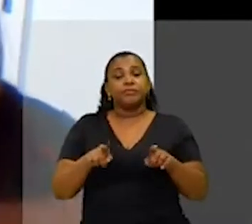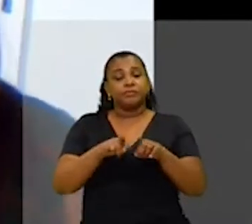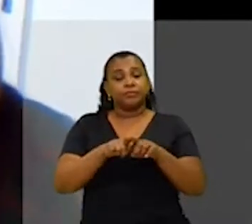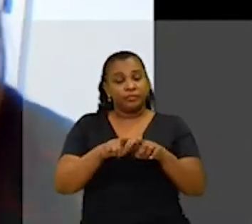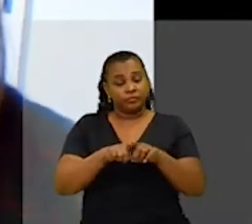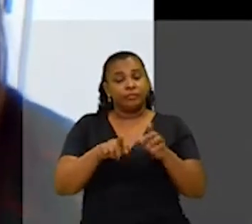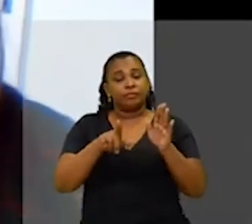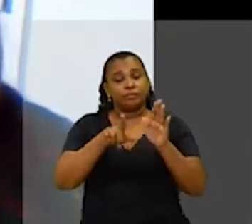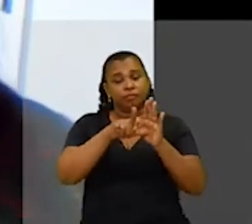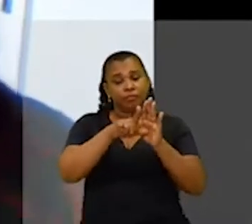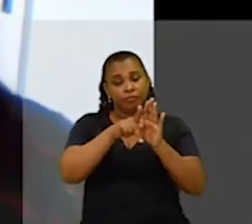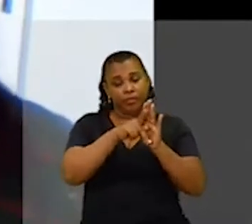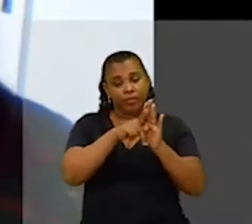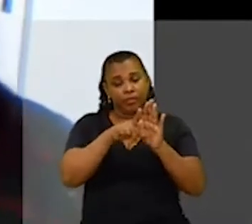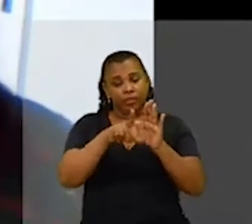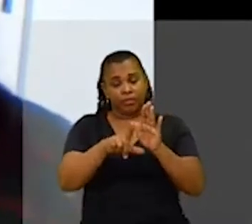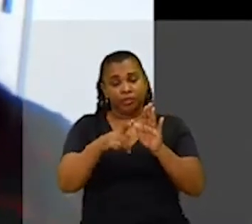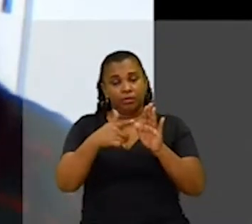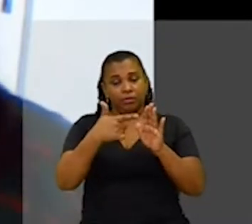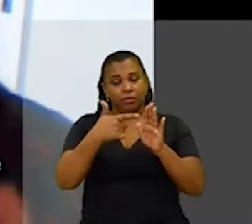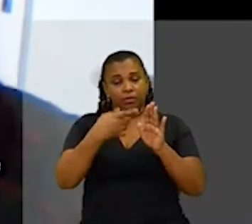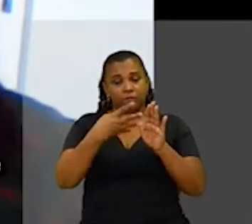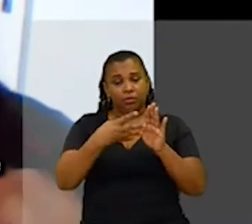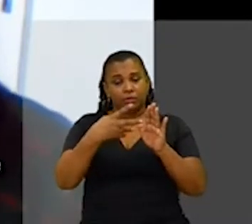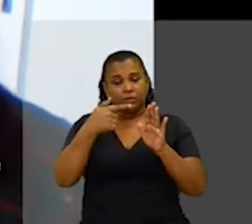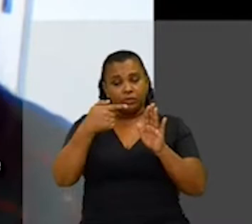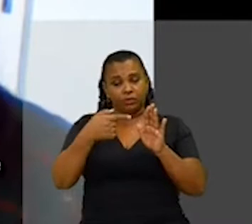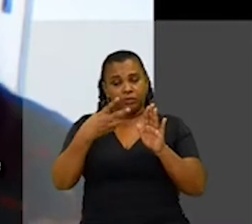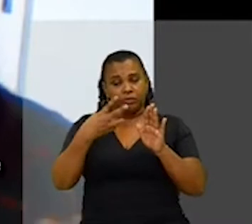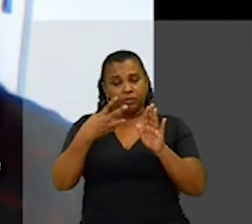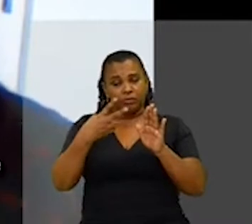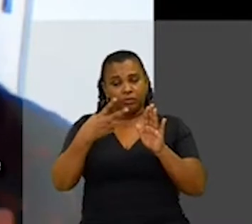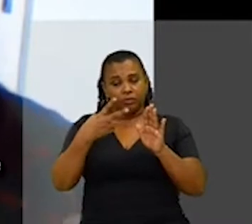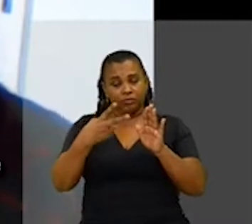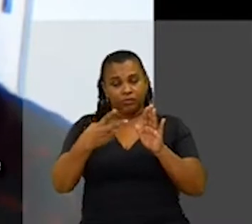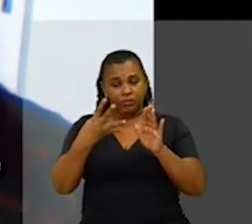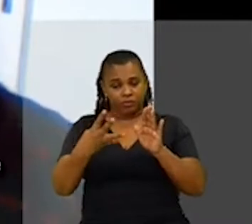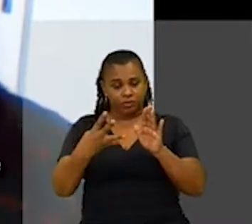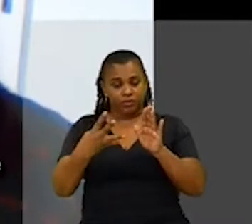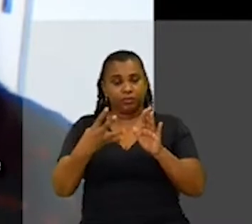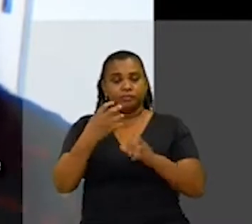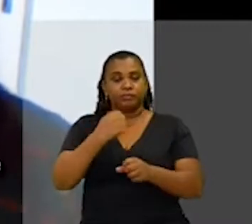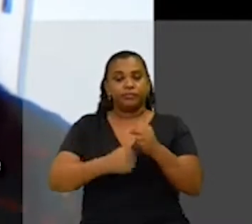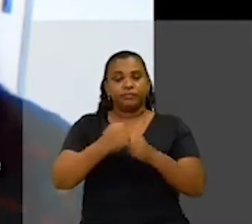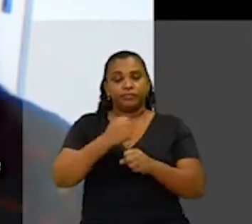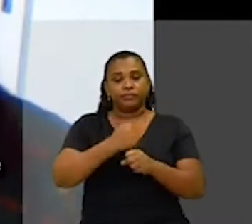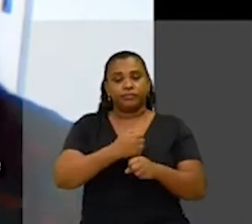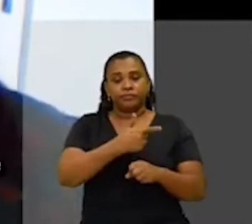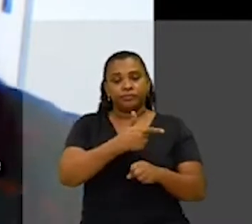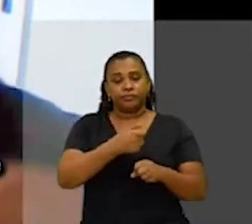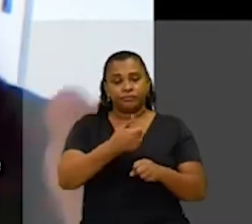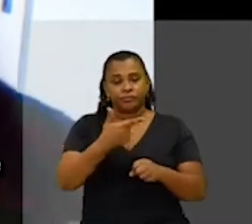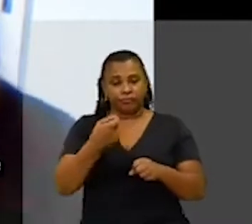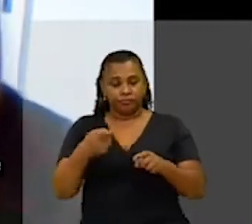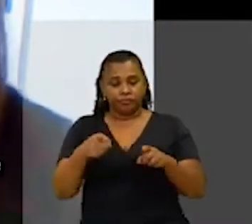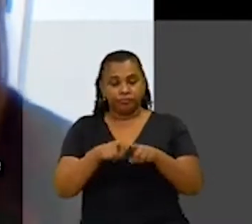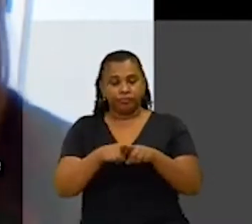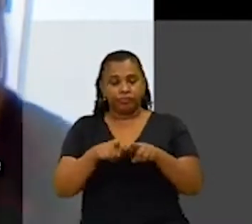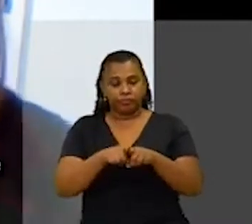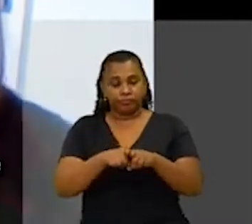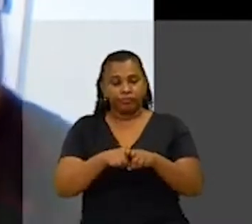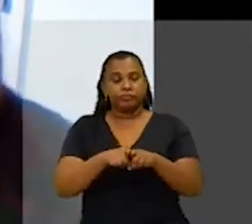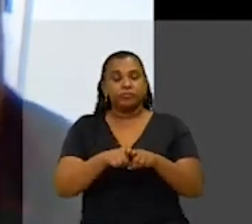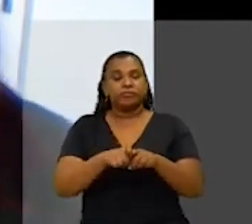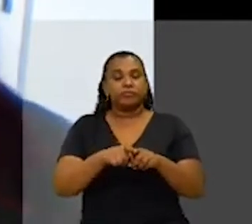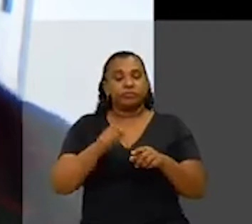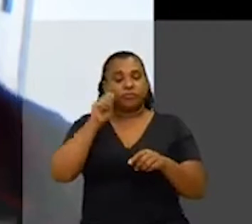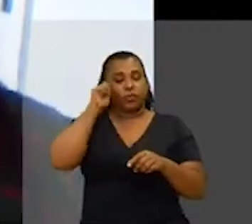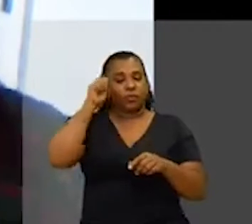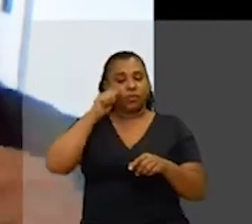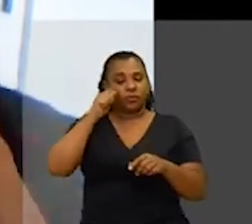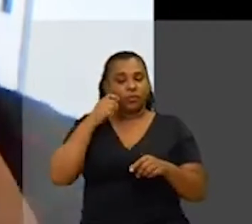47 24 de 2020 também atentado até 4475 de mesmo ano tá de autoria do deputado nessa segredo do